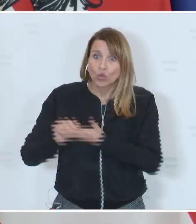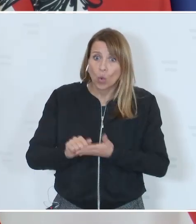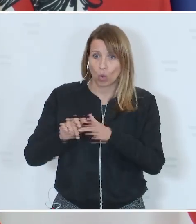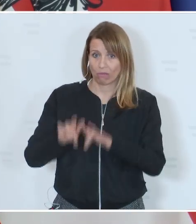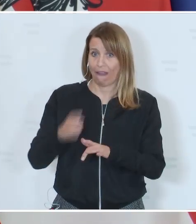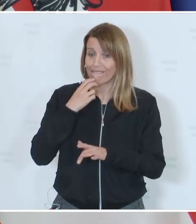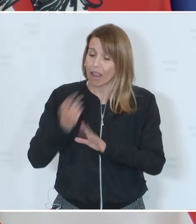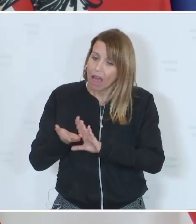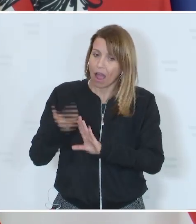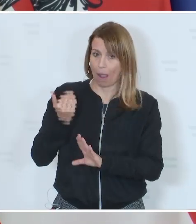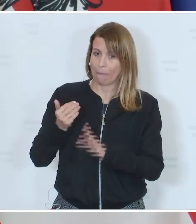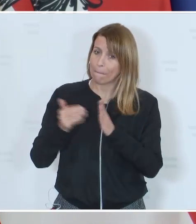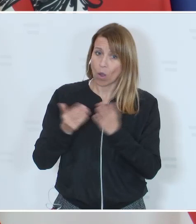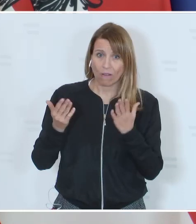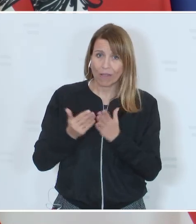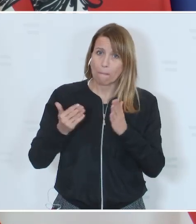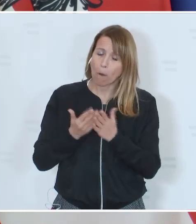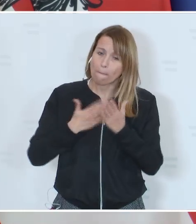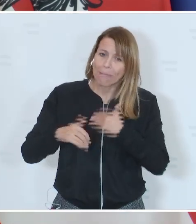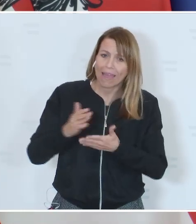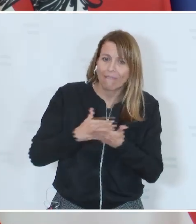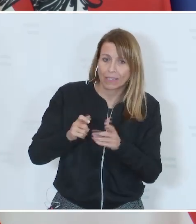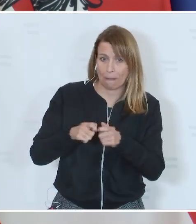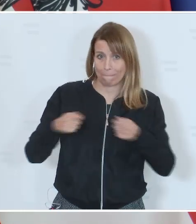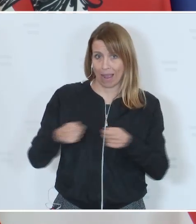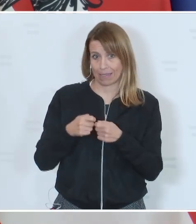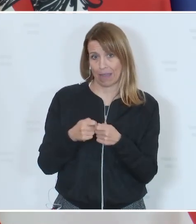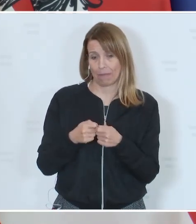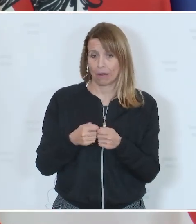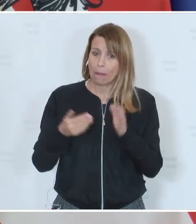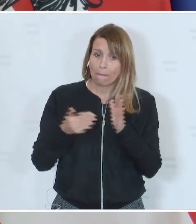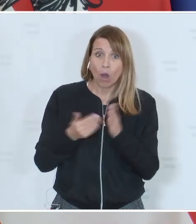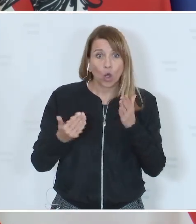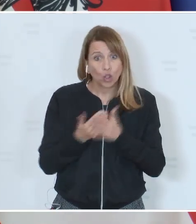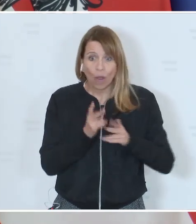effiziente Maßnahmen zu setzen. Das geht aber nur, wenn man neue Wege der Kooperation findet,